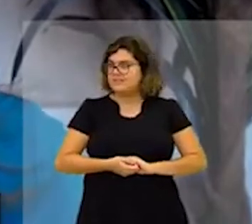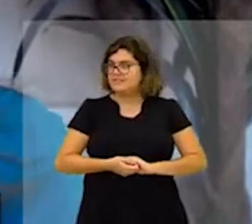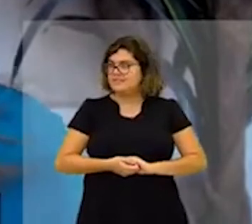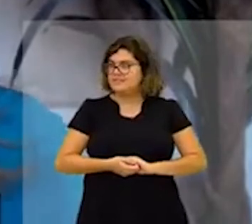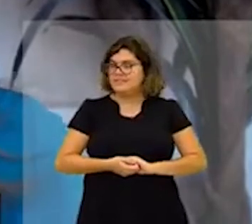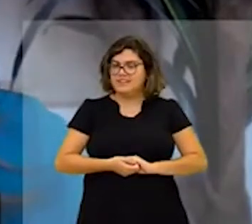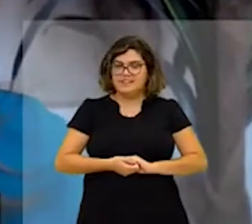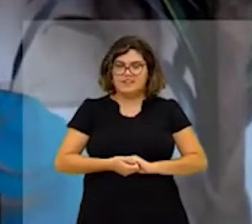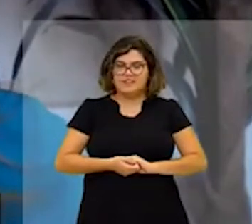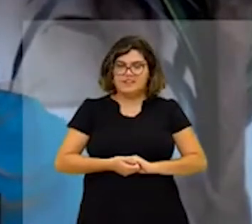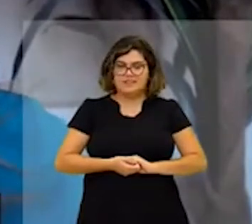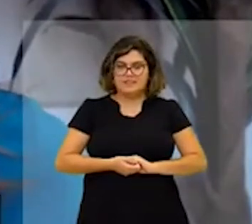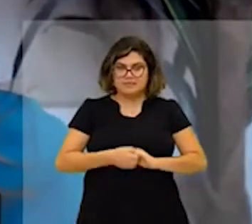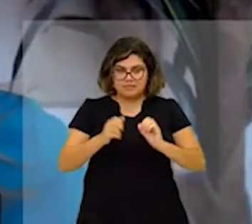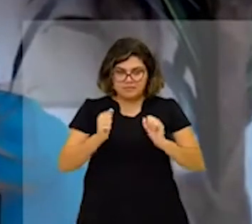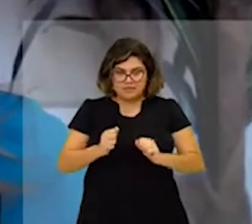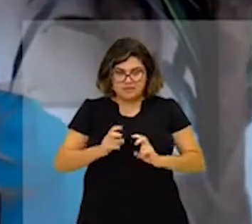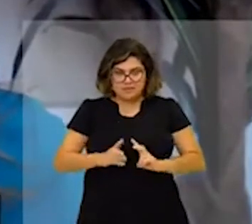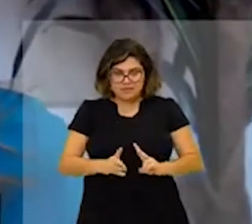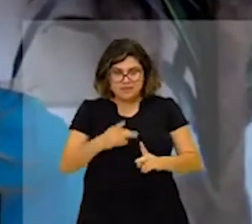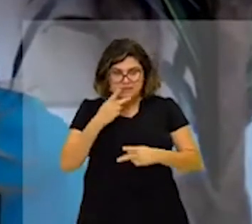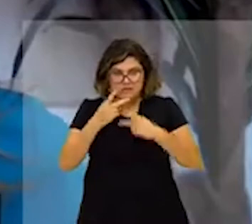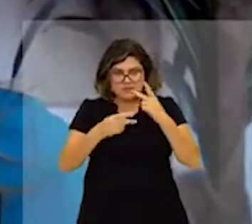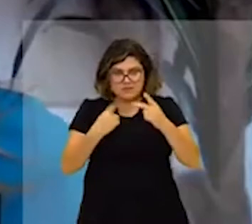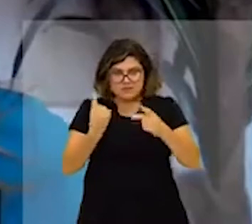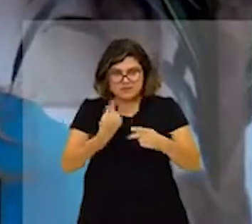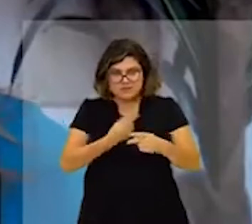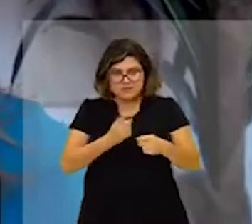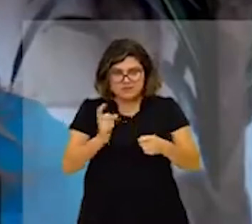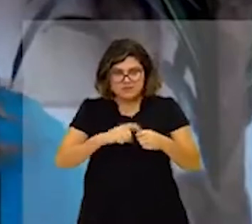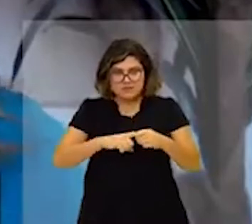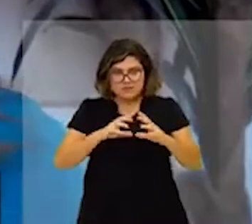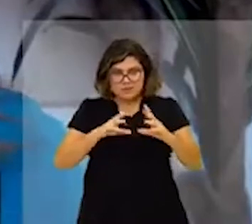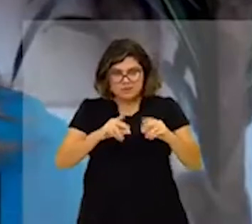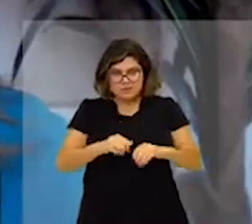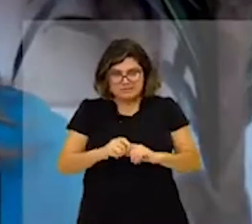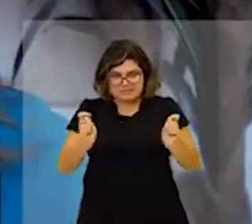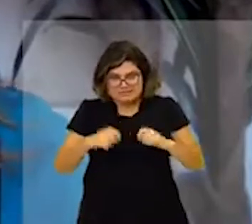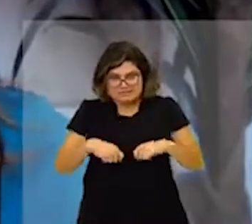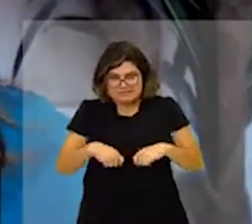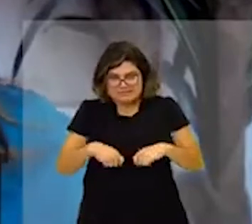Não podemos continuar falando mas voltemos a falar nós todas as